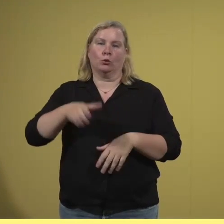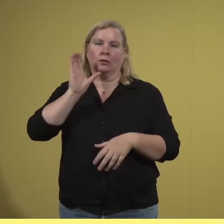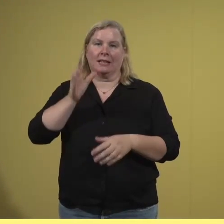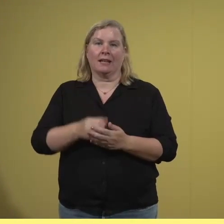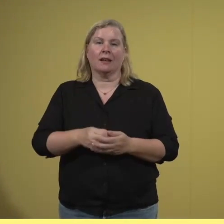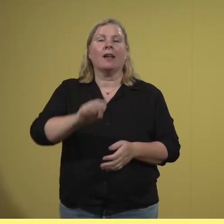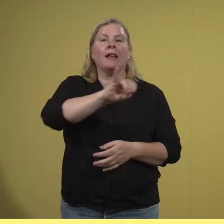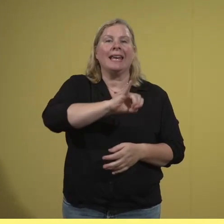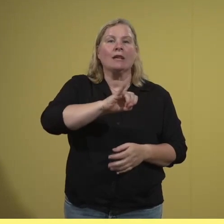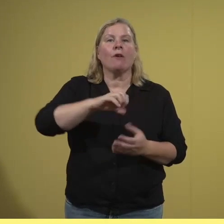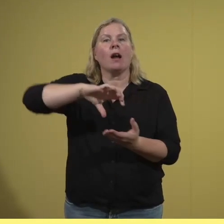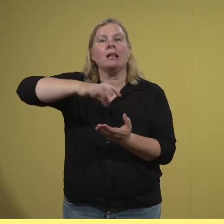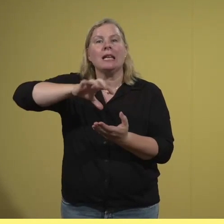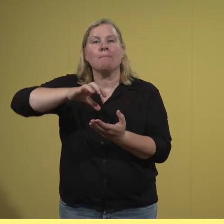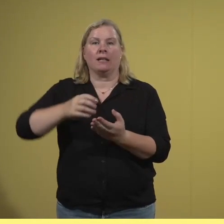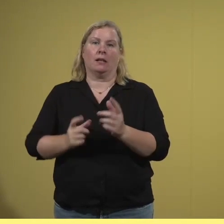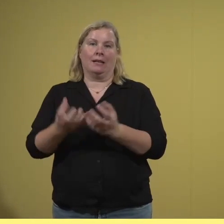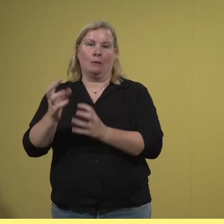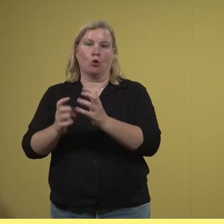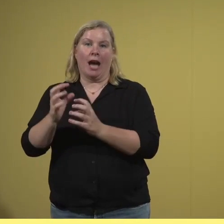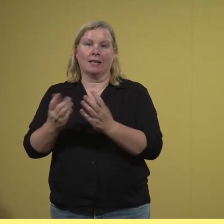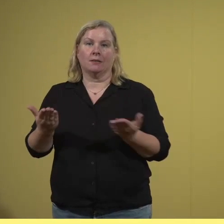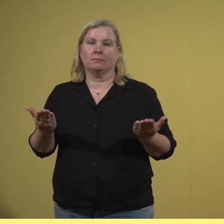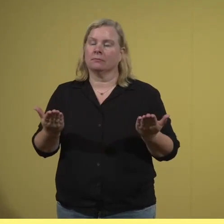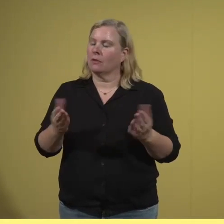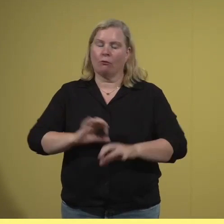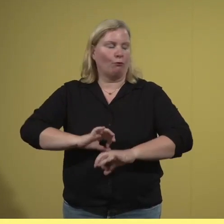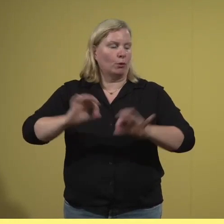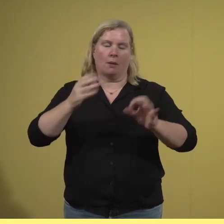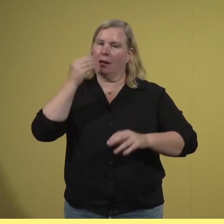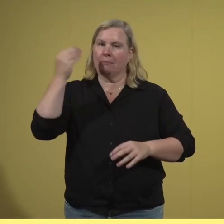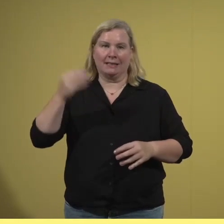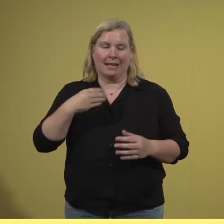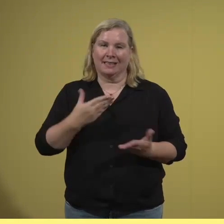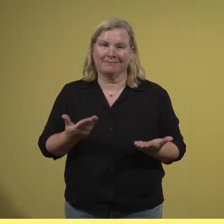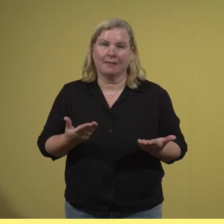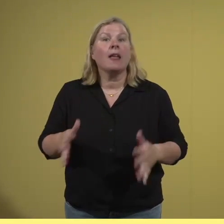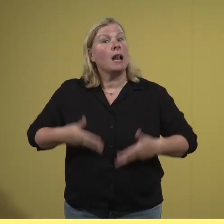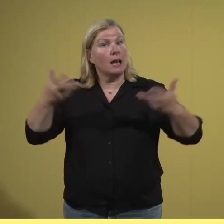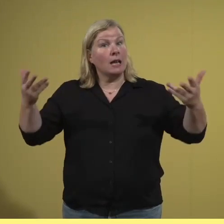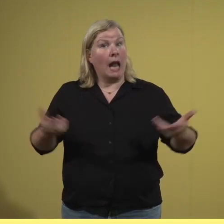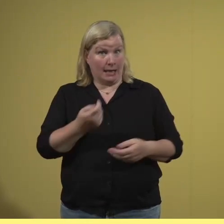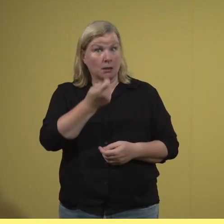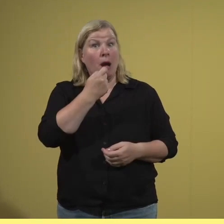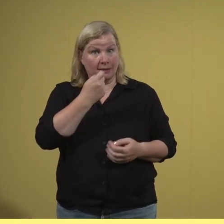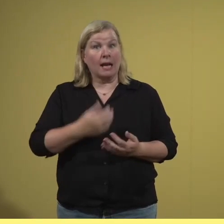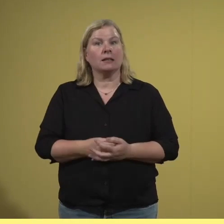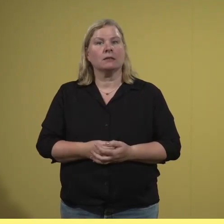Eine Ingwer-Limetten-Limonade. Richtig. Das ist doch eine wunderbare Mahlzeit. Eine leichte Mahlzeit.